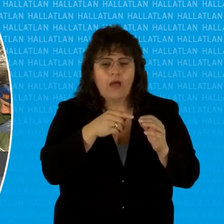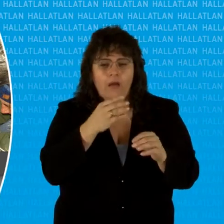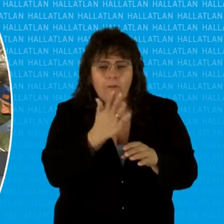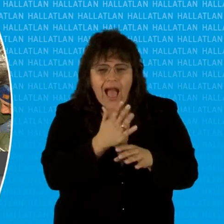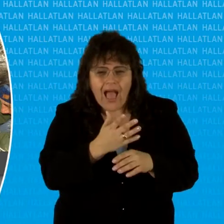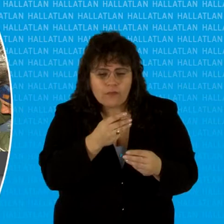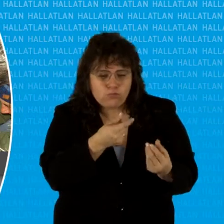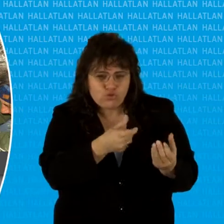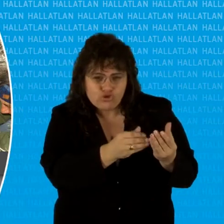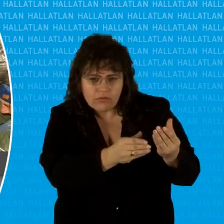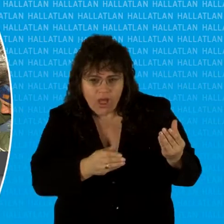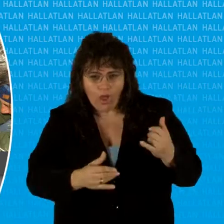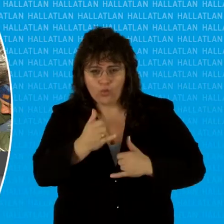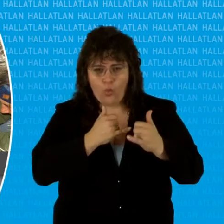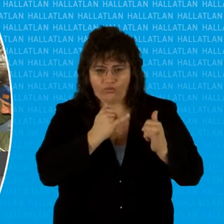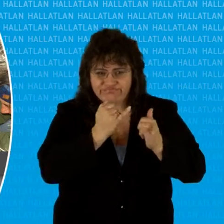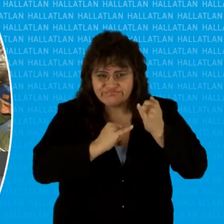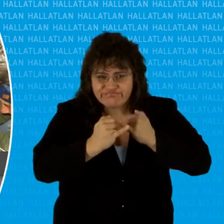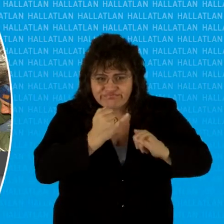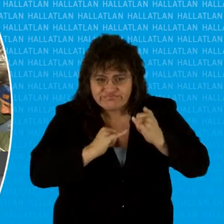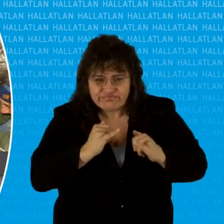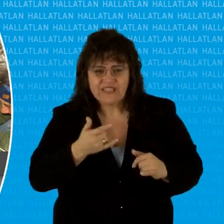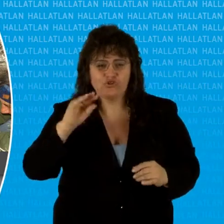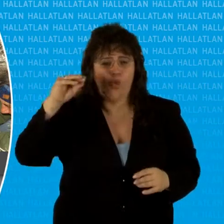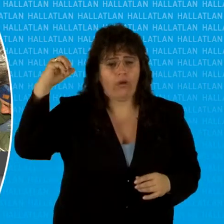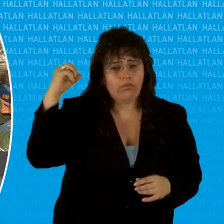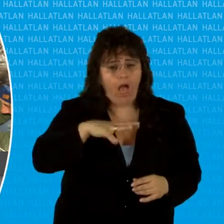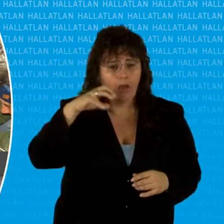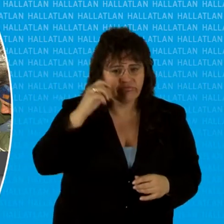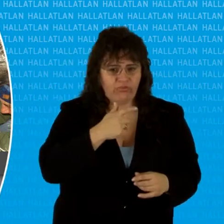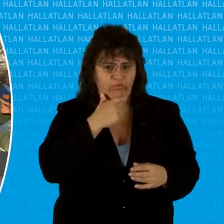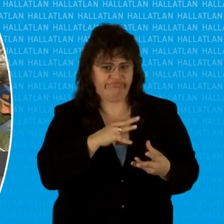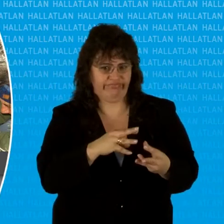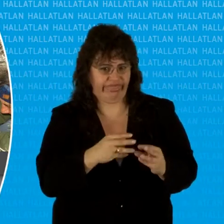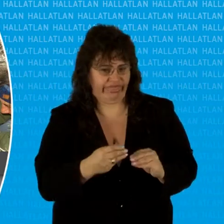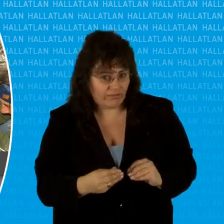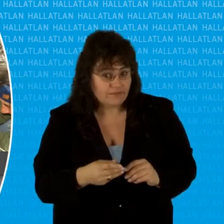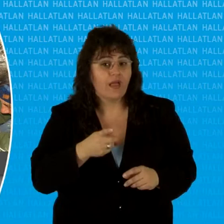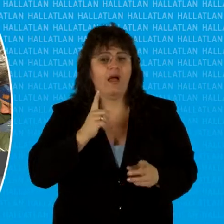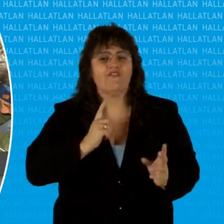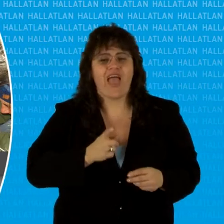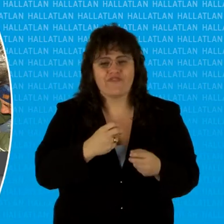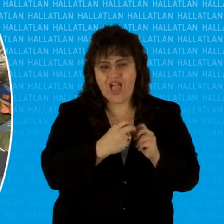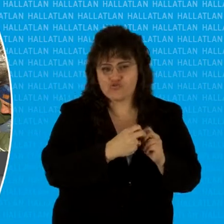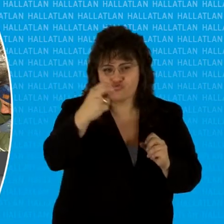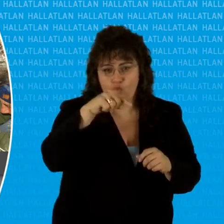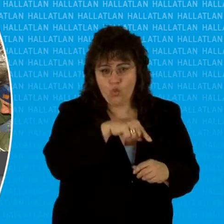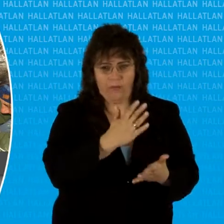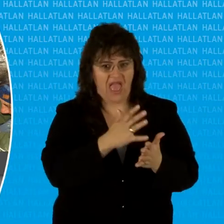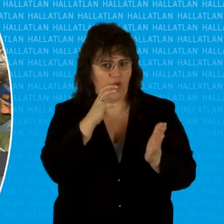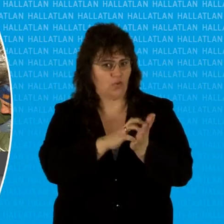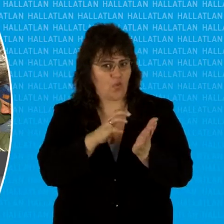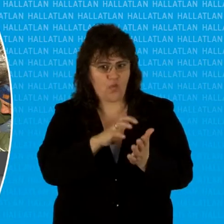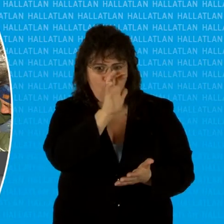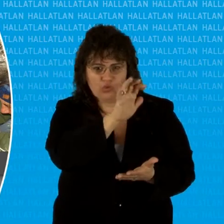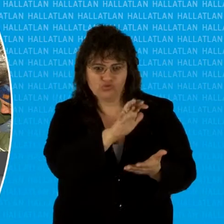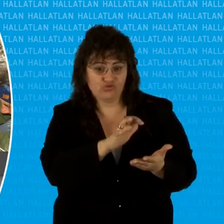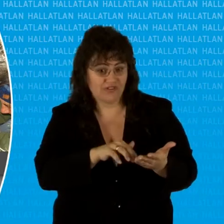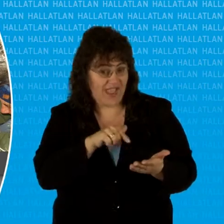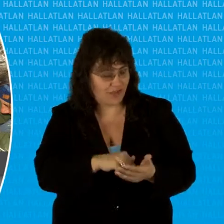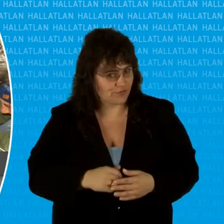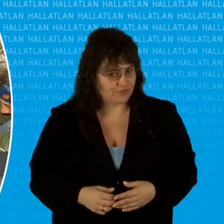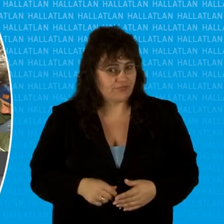hogy a fa puskatus megtöredezett és elkorhadt a napsütéstől, a fegyver csöve pedig elrozsdásodott.